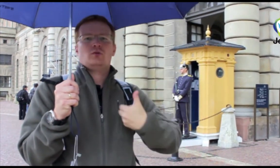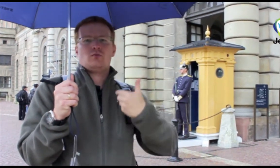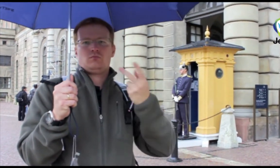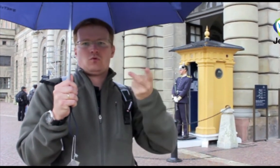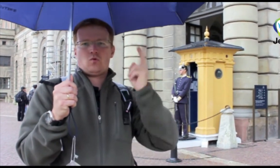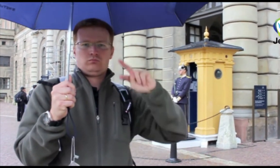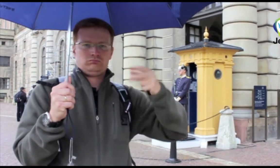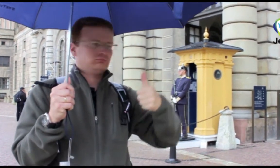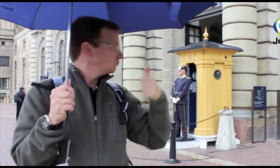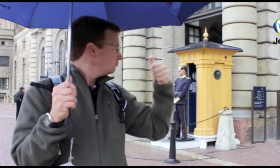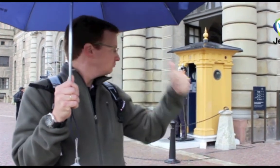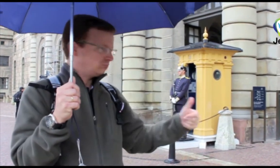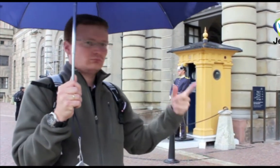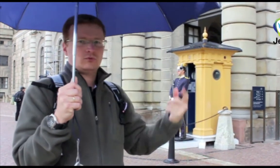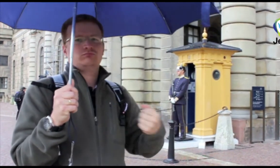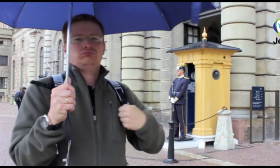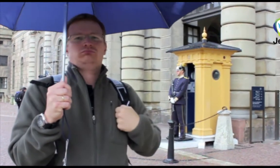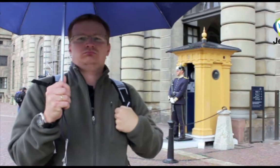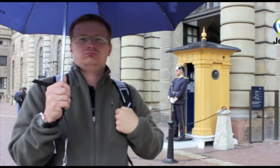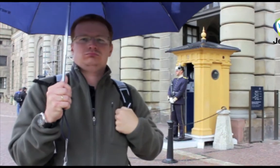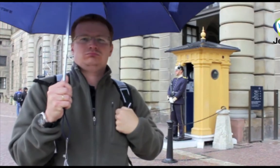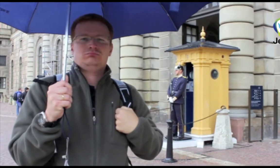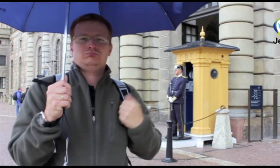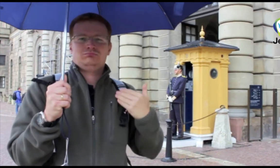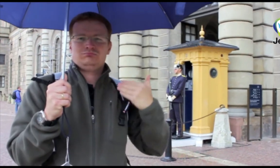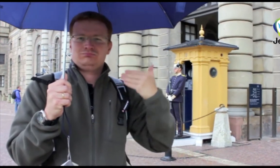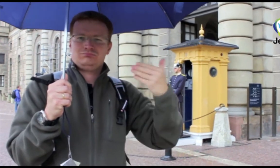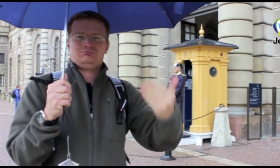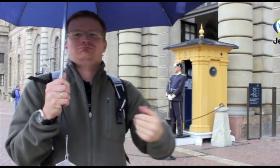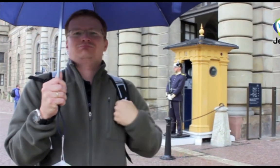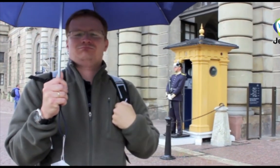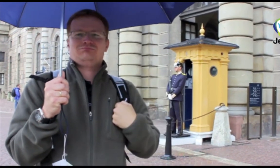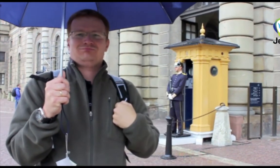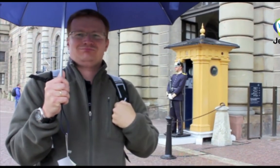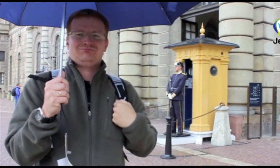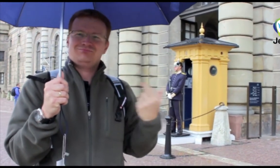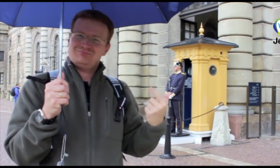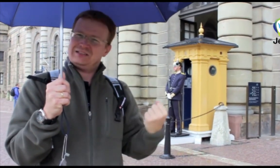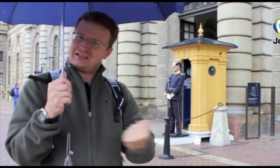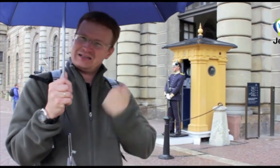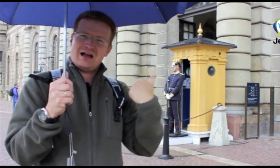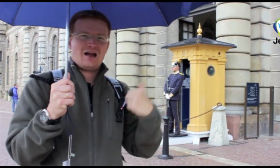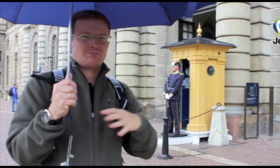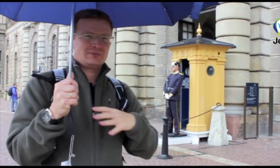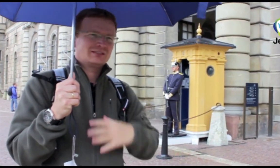Most váltottak őrt, több óráig kell őrizniük a palotát. Kemény...